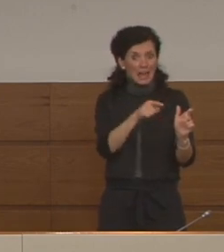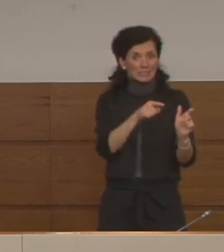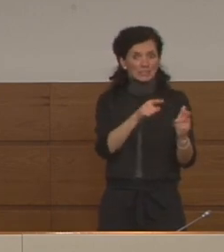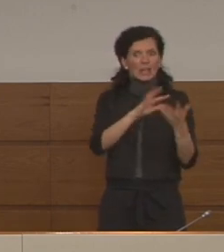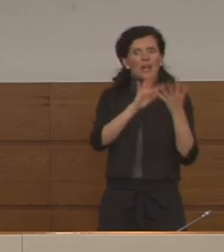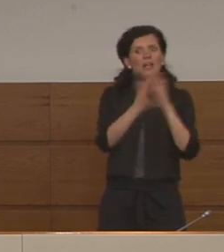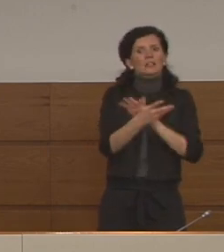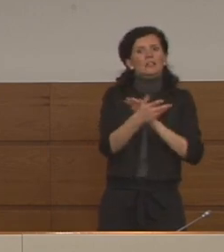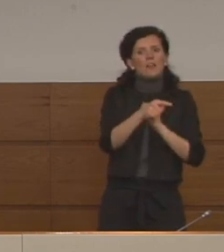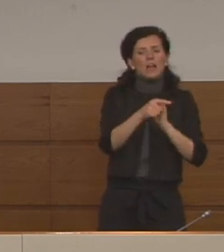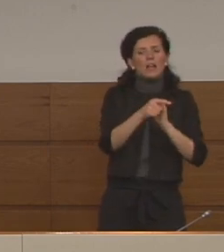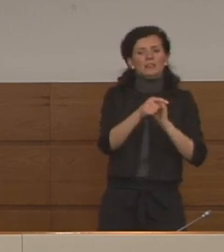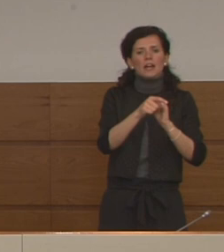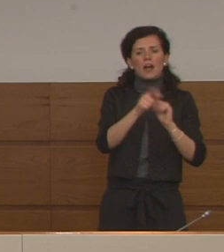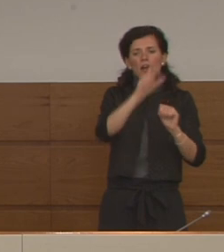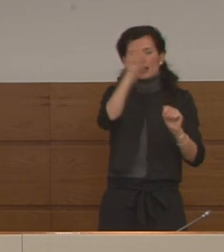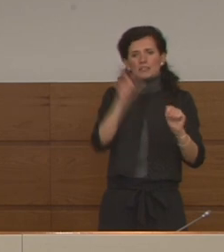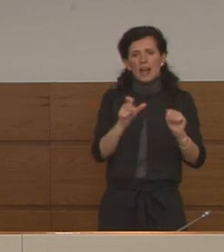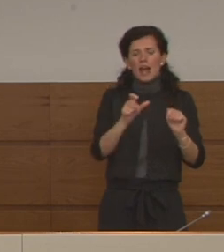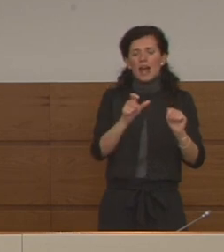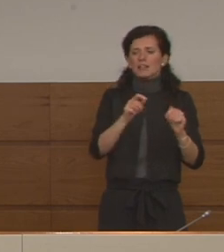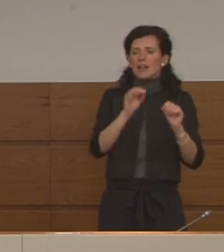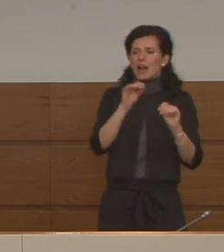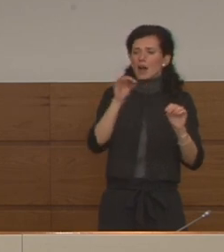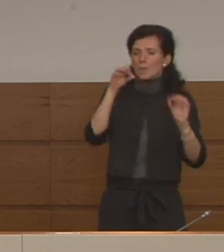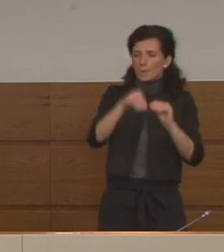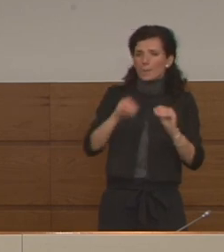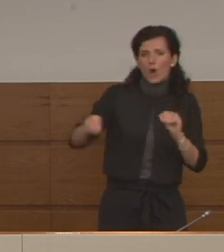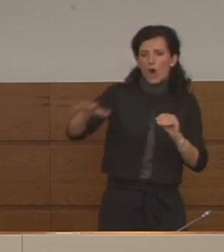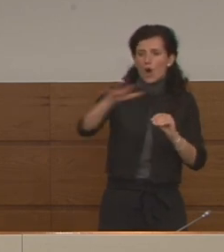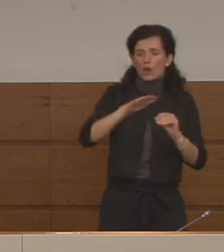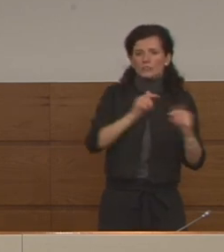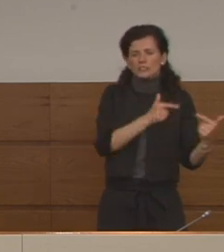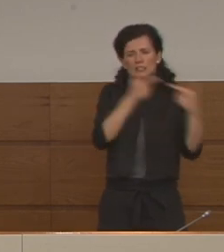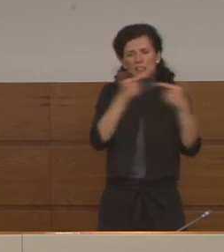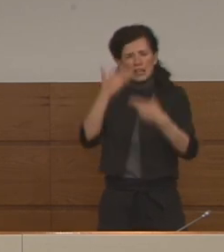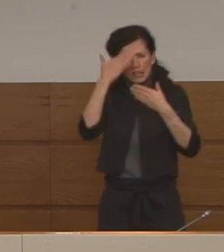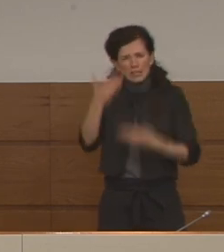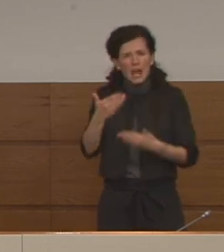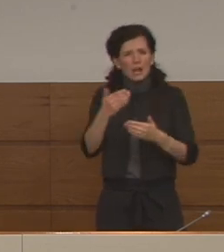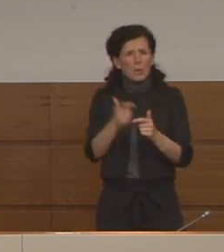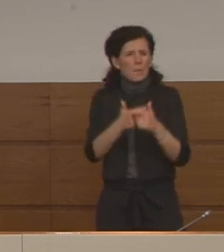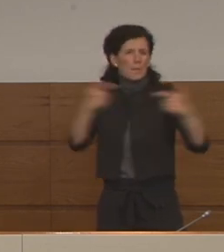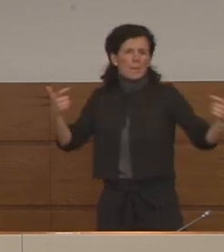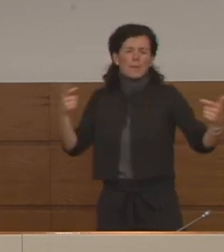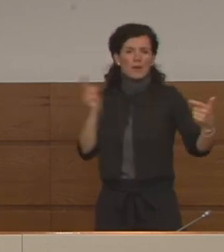potesse pesare di più riducendo il numero e il flusso verso le terapie intensive.